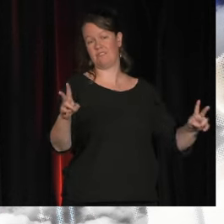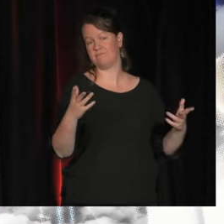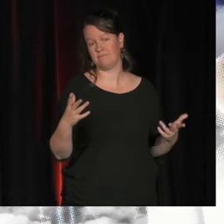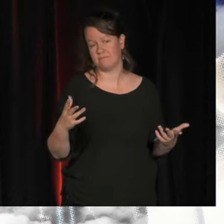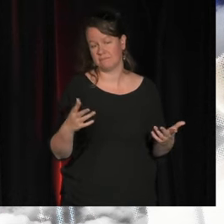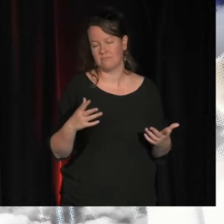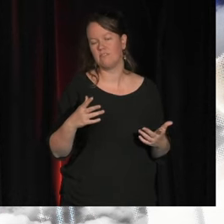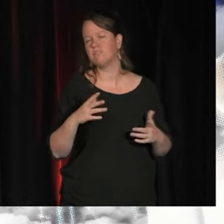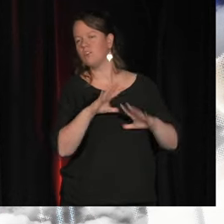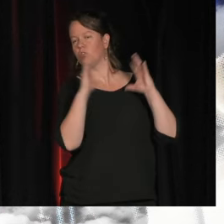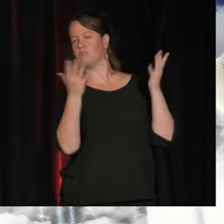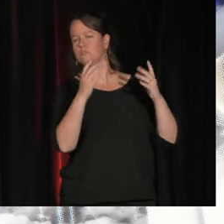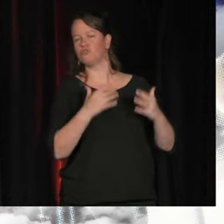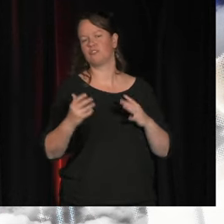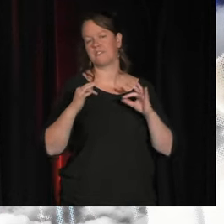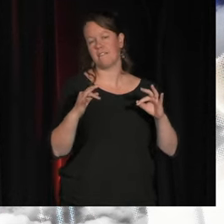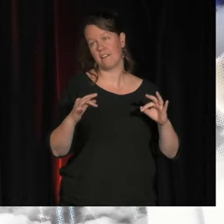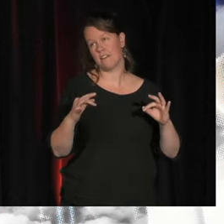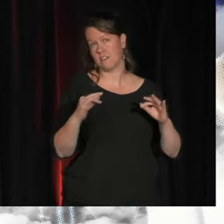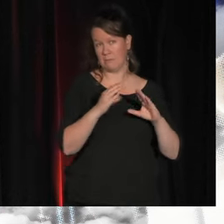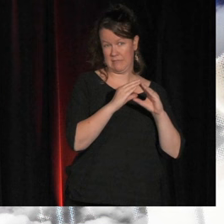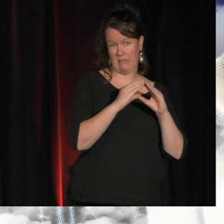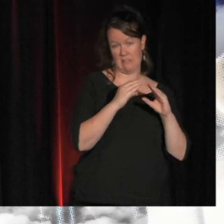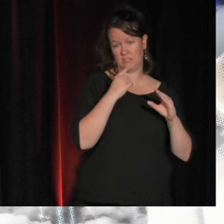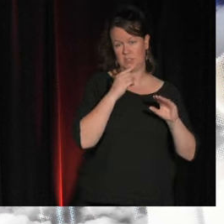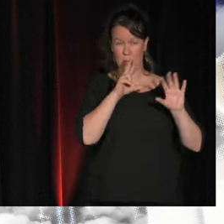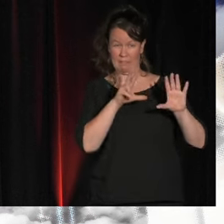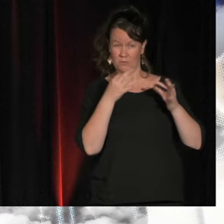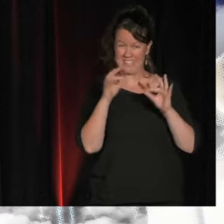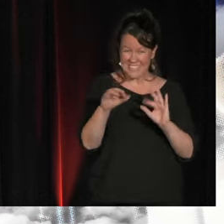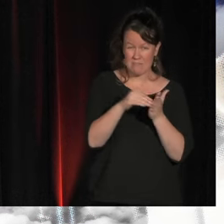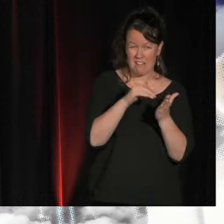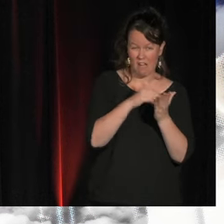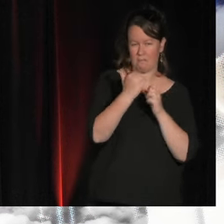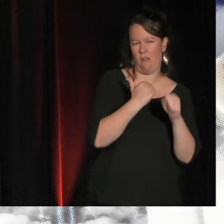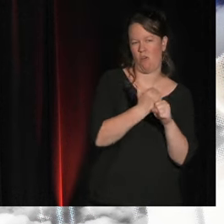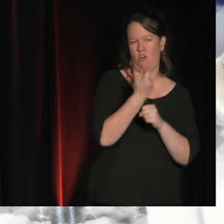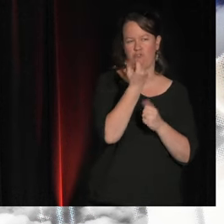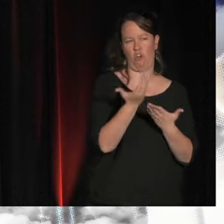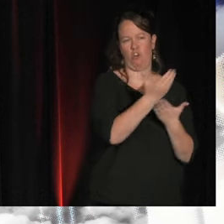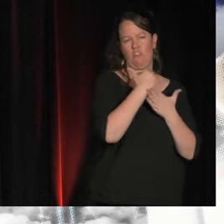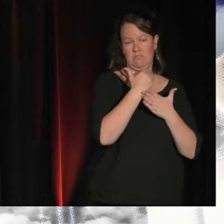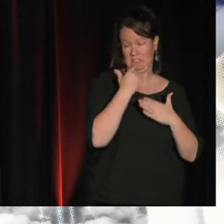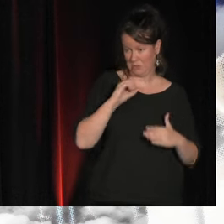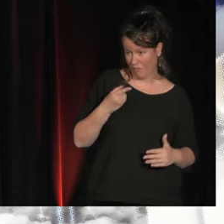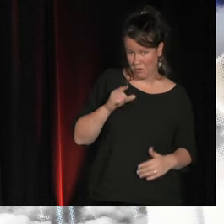on l'a dit, entre huit… Juste Blizzard tout seul, c'est déjà huit ou 10 milliards par an. Donc c'est vraiment une quantité négligeable et ils ont investi tellement